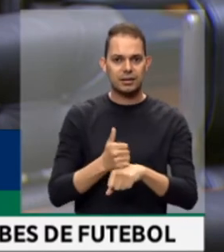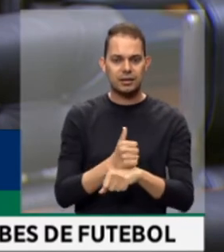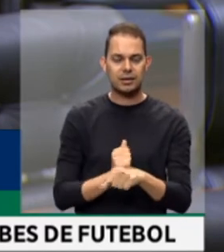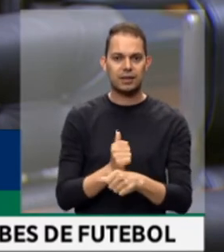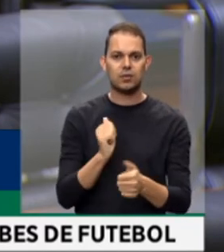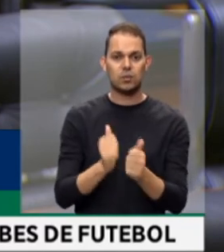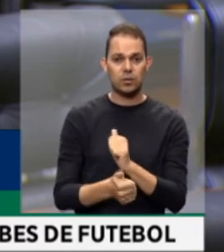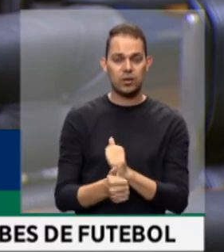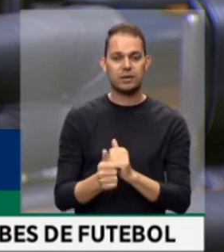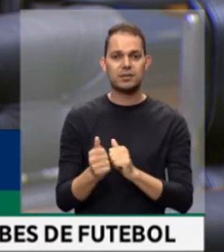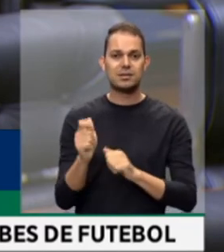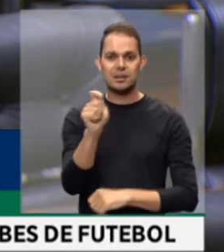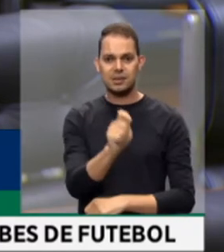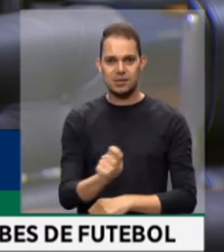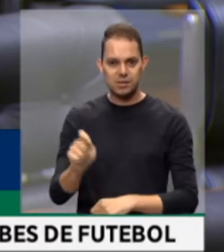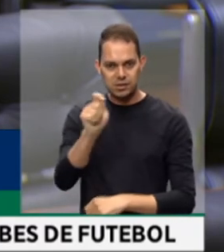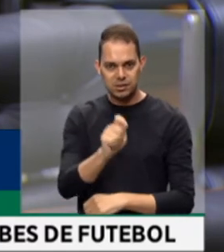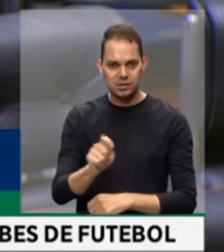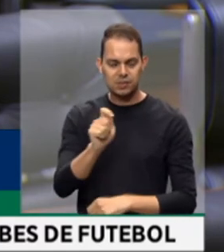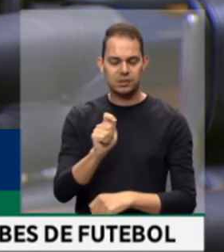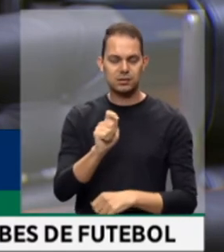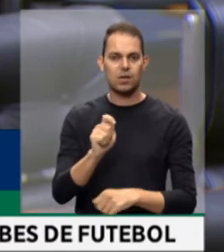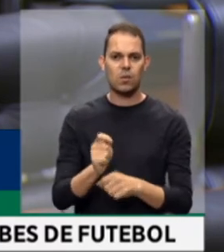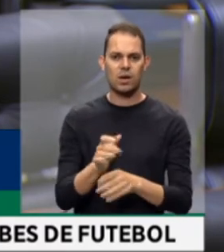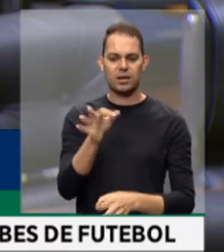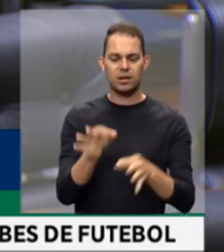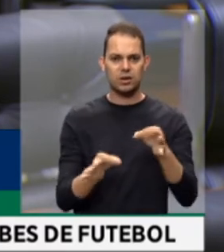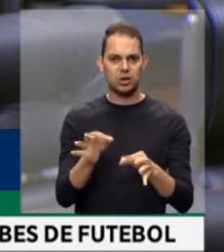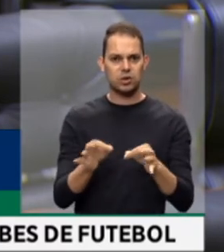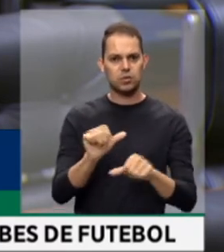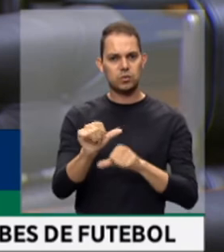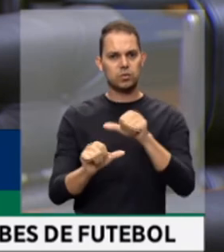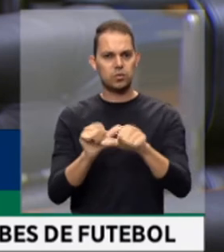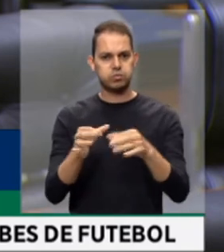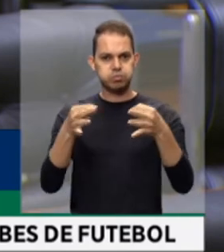ATLETAS GERIDOS PELA FEDERAÇÃO DOS... DAS ASSOCIAÇÕES DE ATLETAS PROFISSIONAIS. CORRIGE UMA